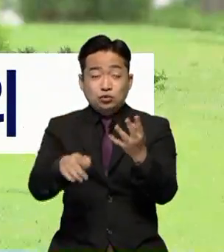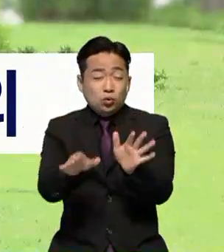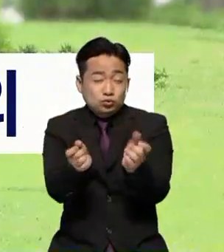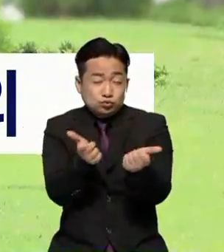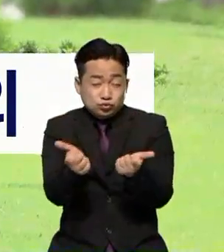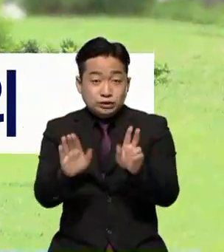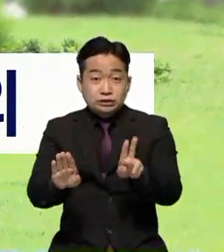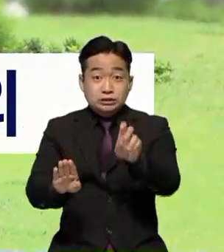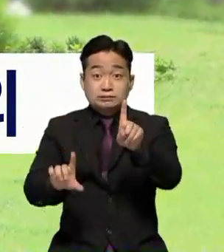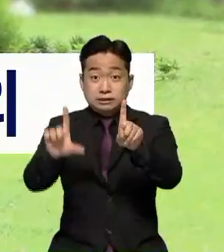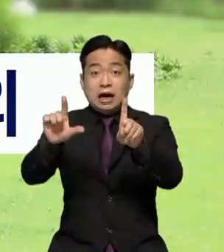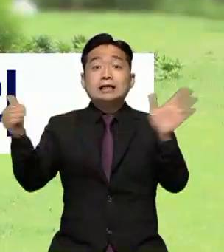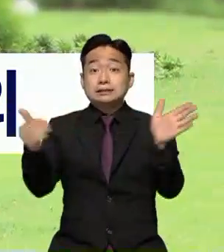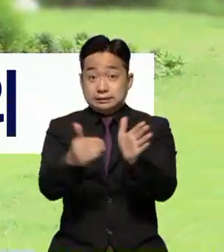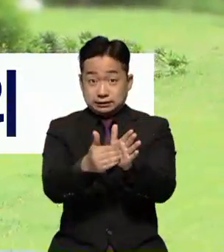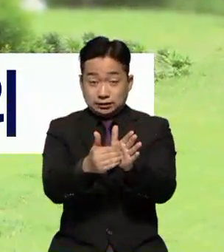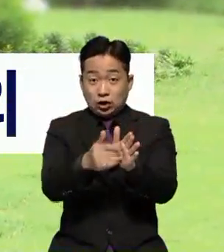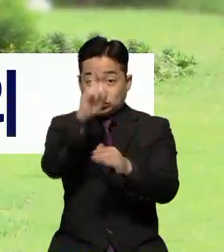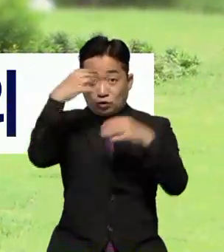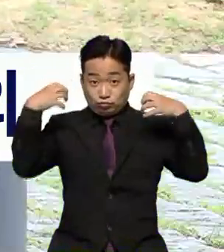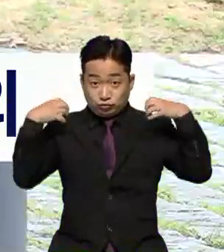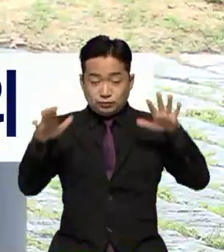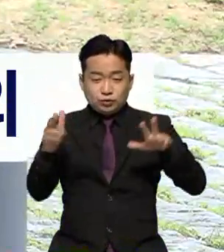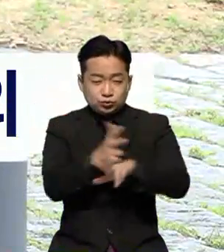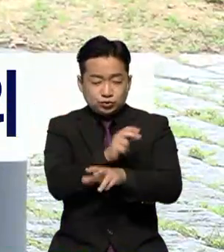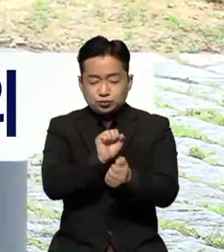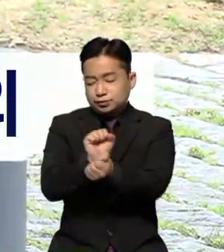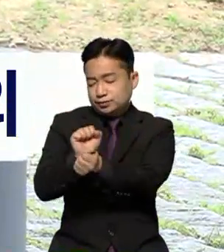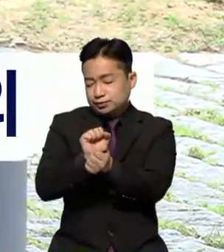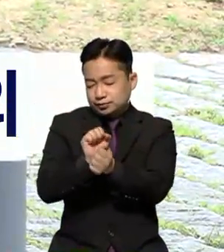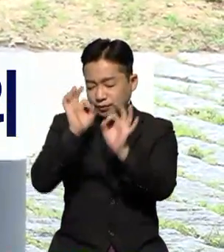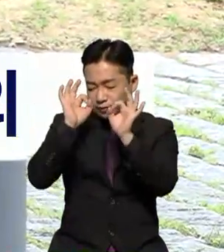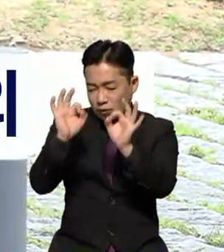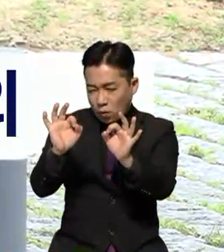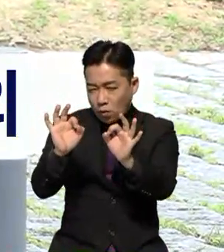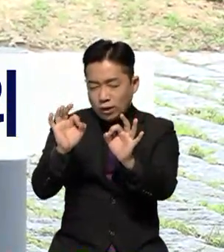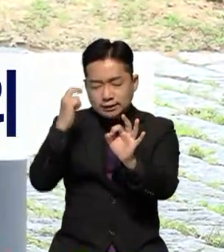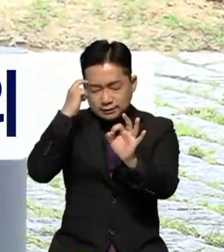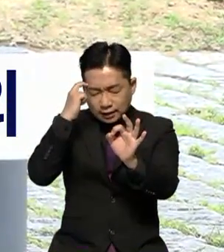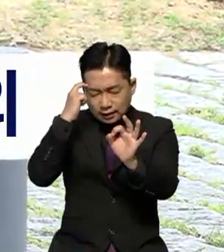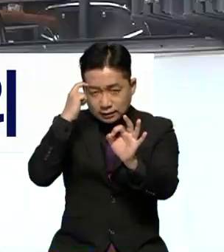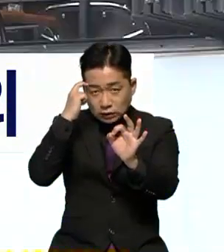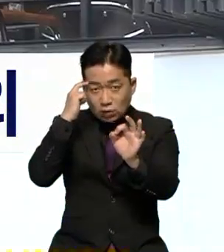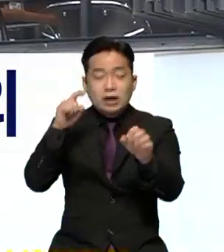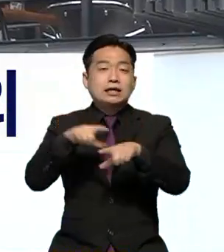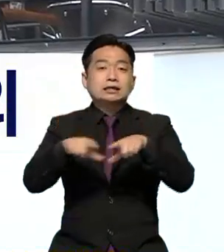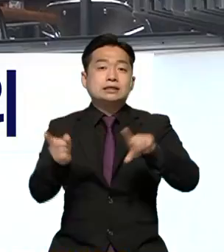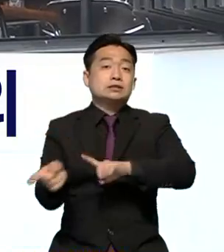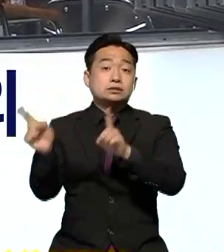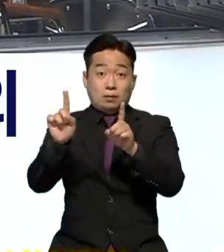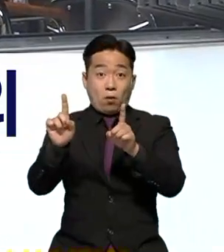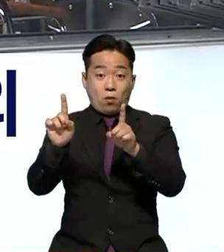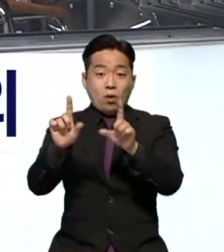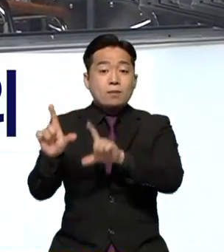22일로 끝남에 따라 정부는 이번 주 유행 상황과 방역 지표를 고려해 일상회복 안착기 전환 시점을 결정할 예정입니다.